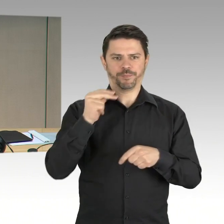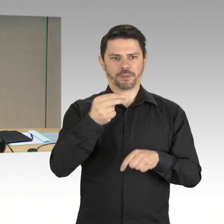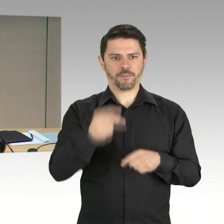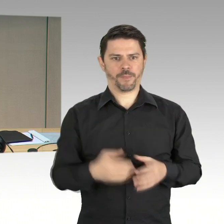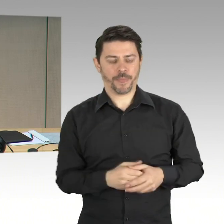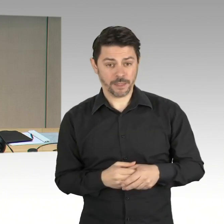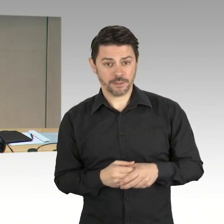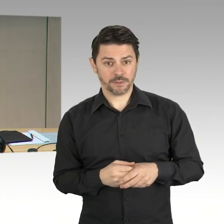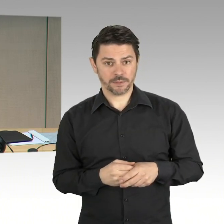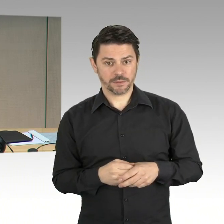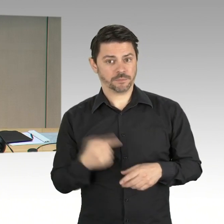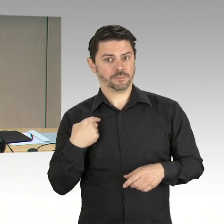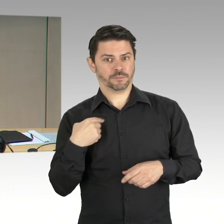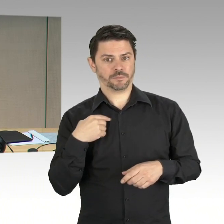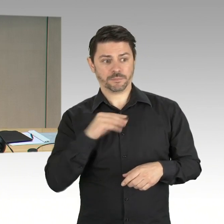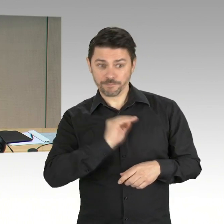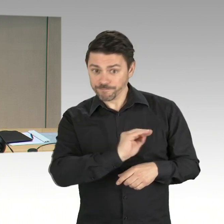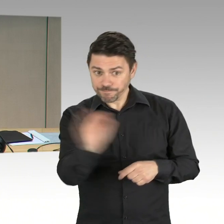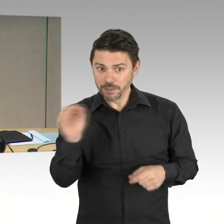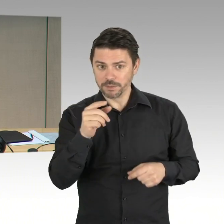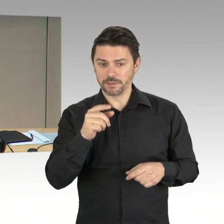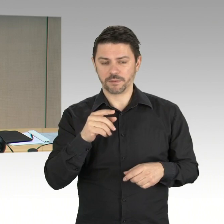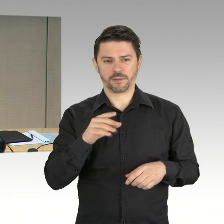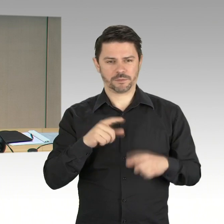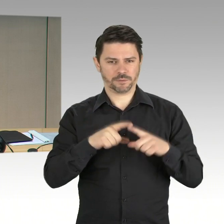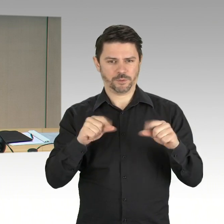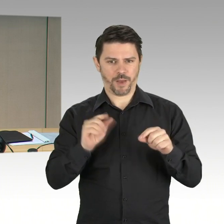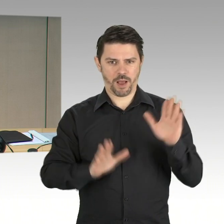dass die tatsächliche Stimmabgabe erst nach Namensaufruf möglich ist,